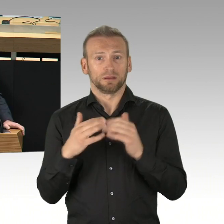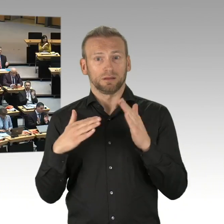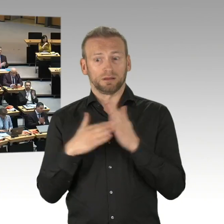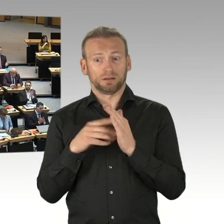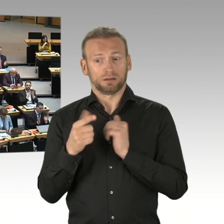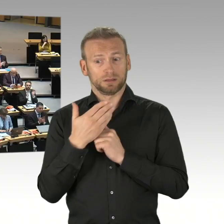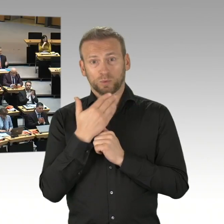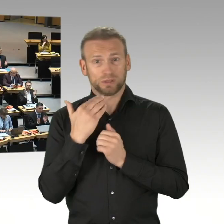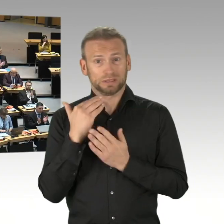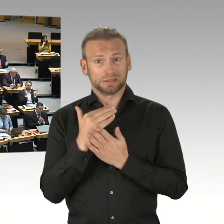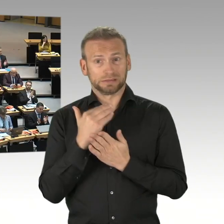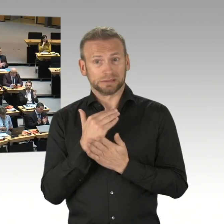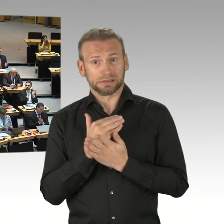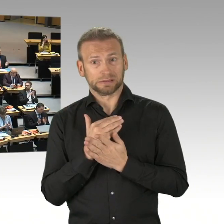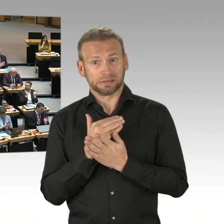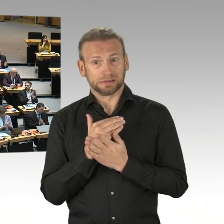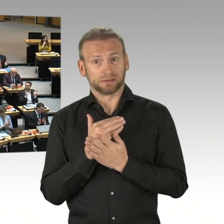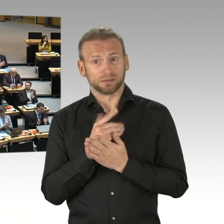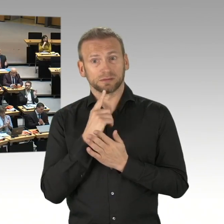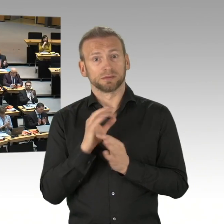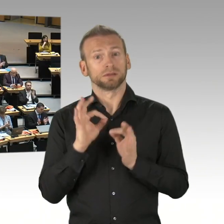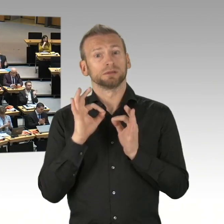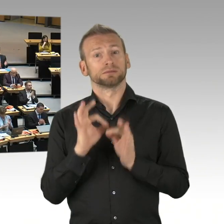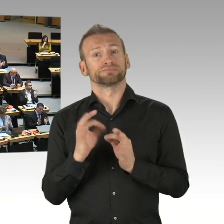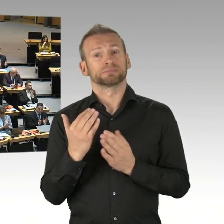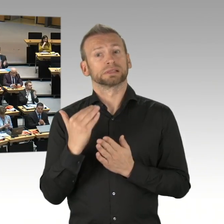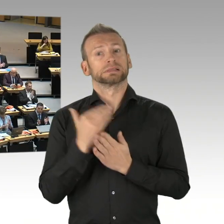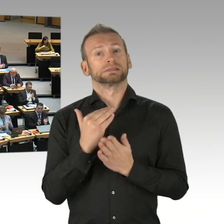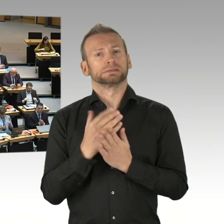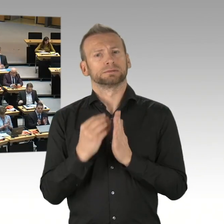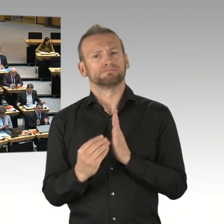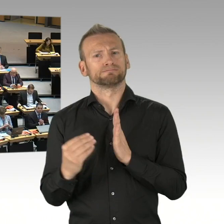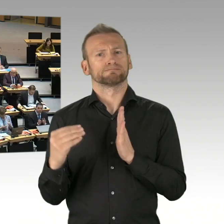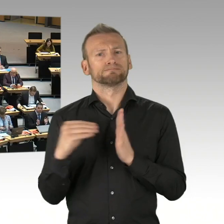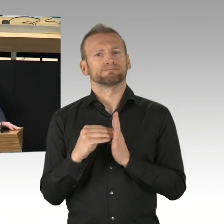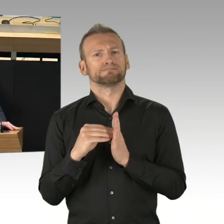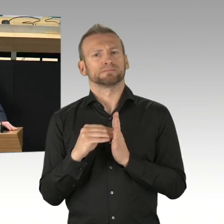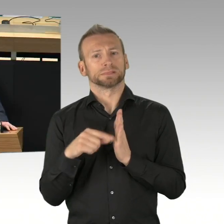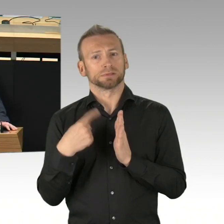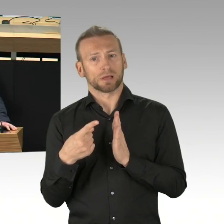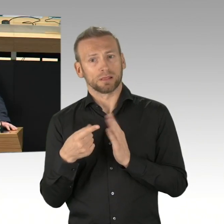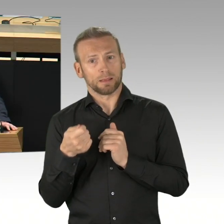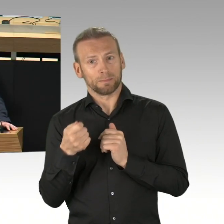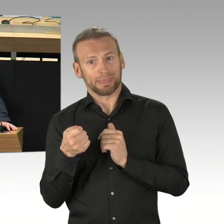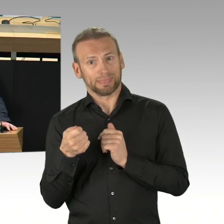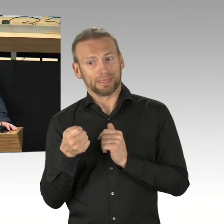(Beifall) Aus Sicht der Mieter